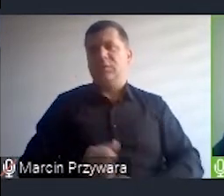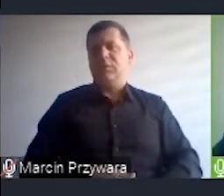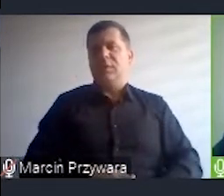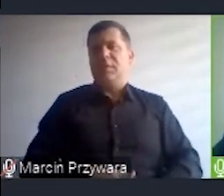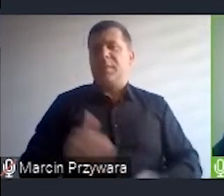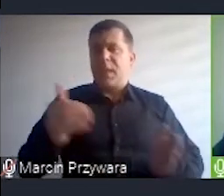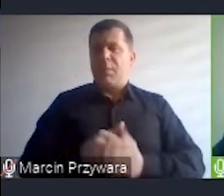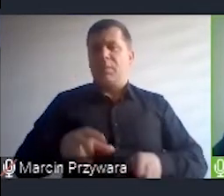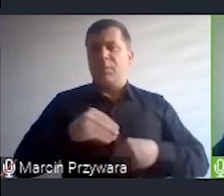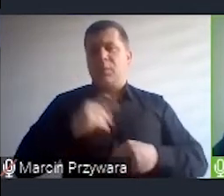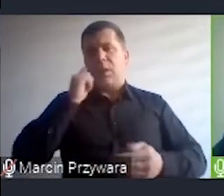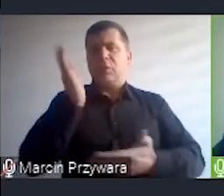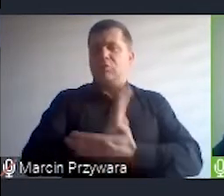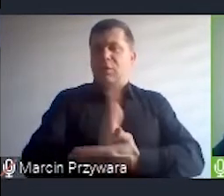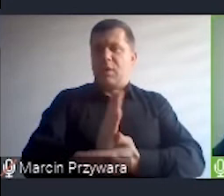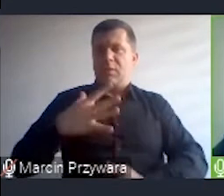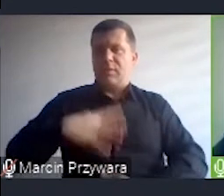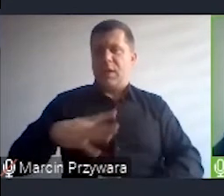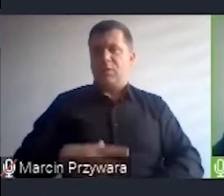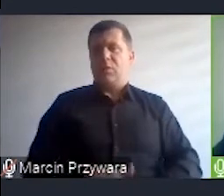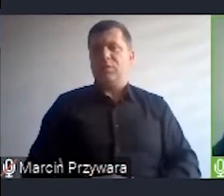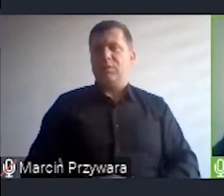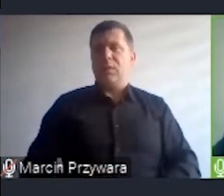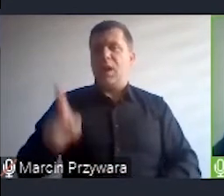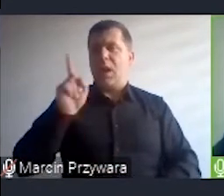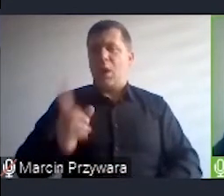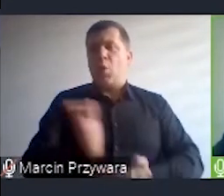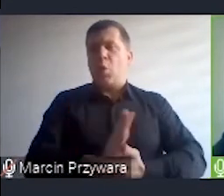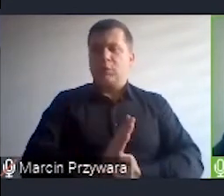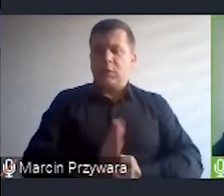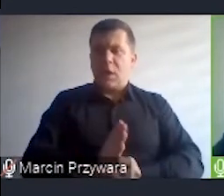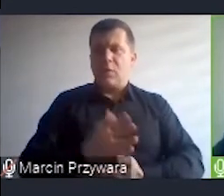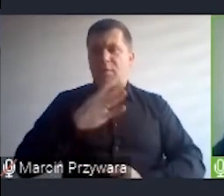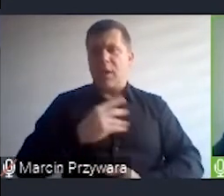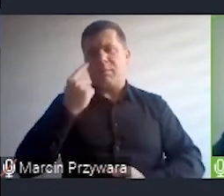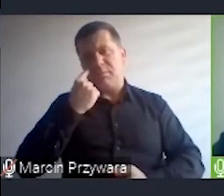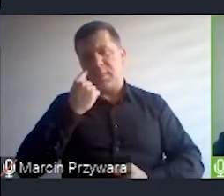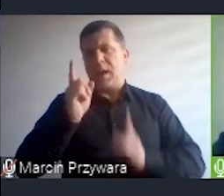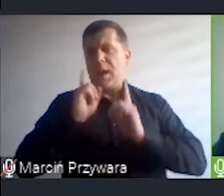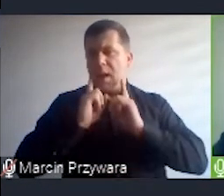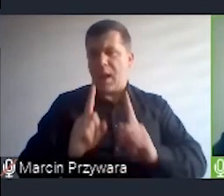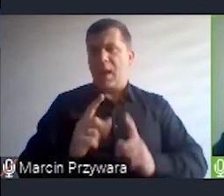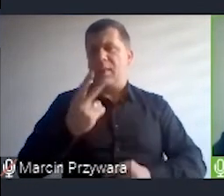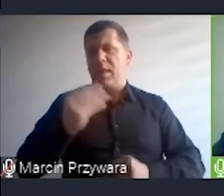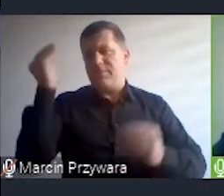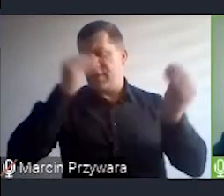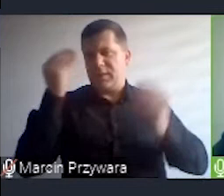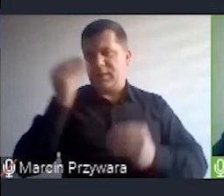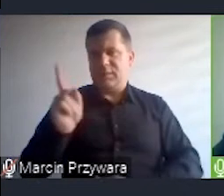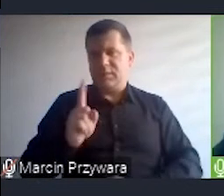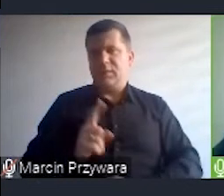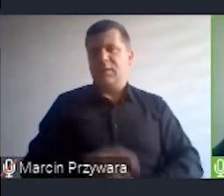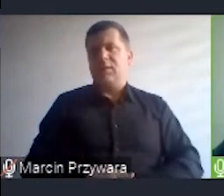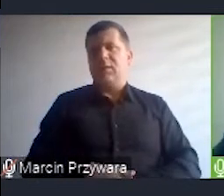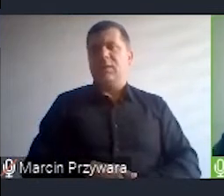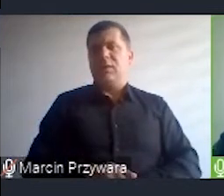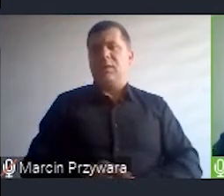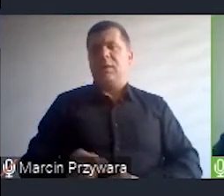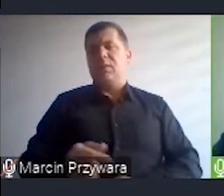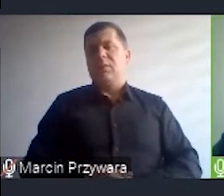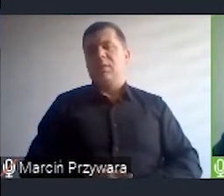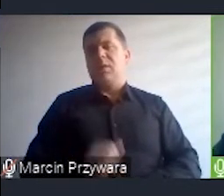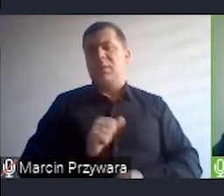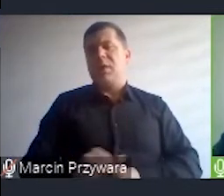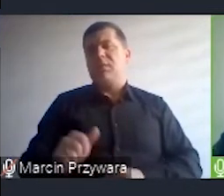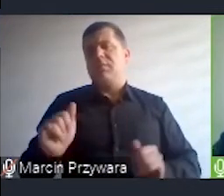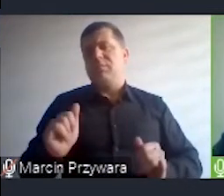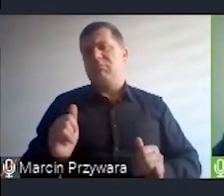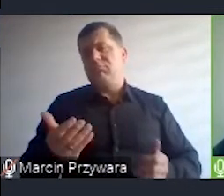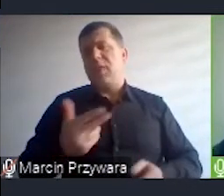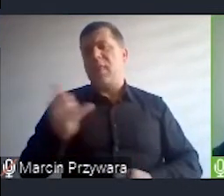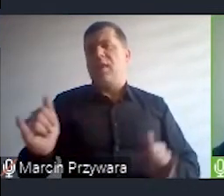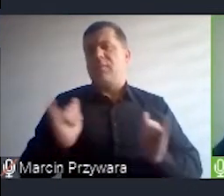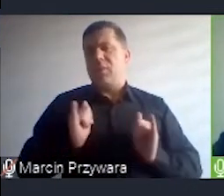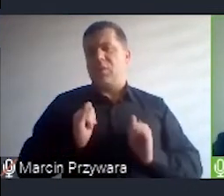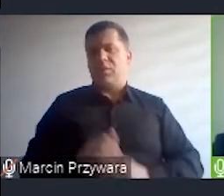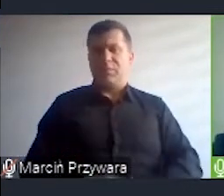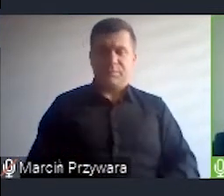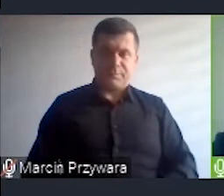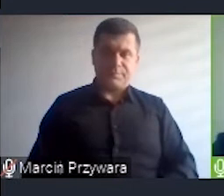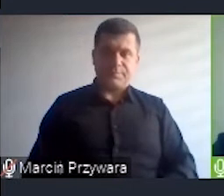Trzeba przyjąć uśrednioną wartość, ale uśrednioną w miarę realną, a nie uśrednioną w taki sposób, żeby było nam możliwie najwygodniej.